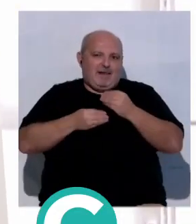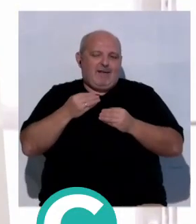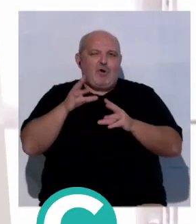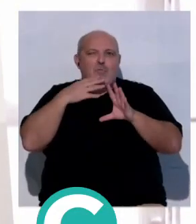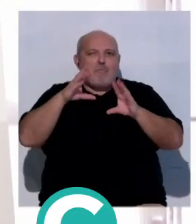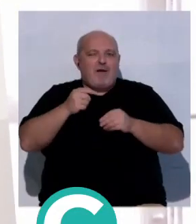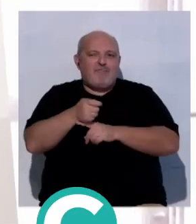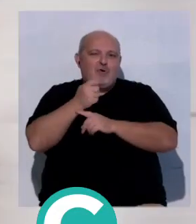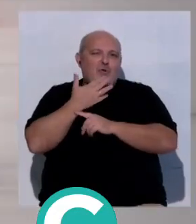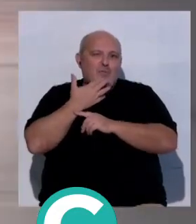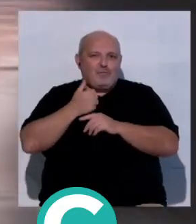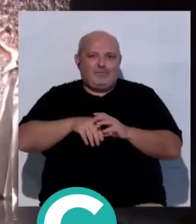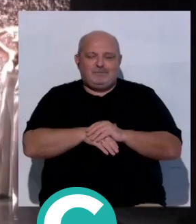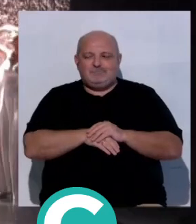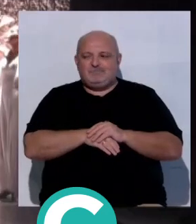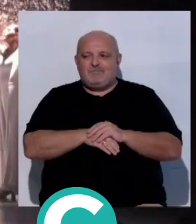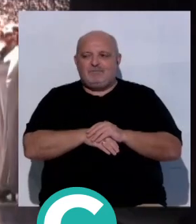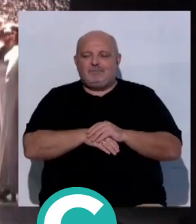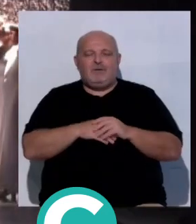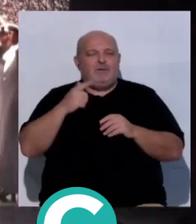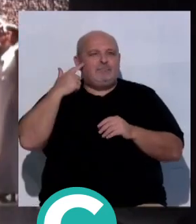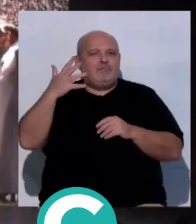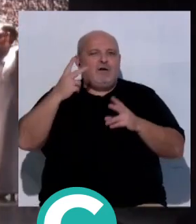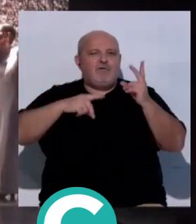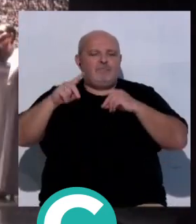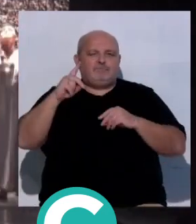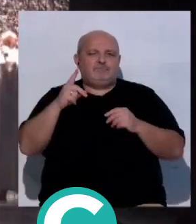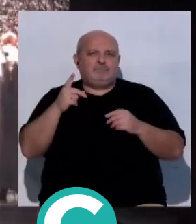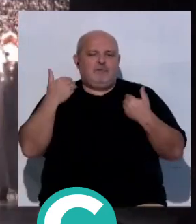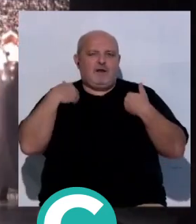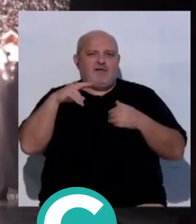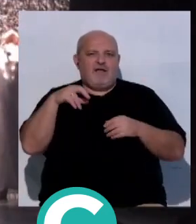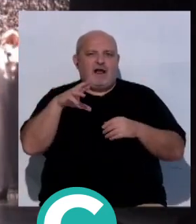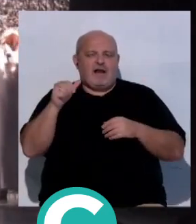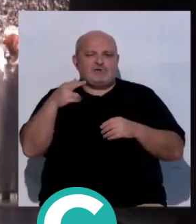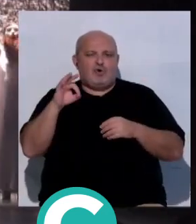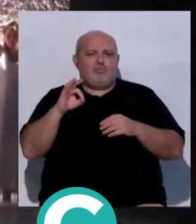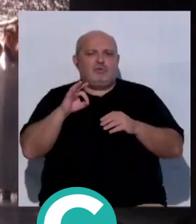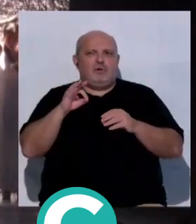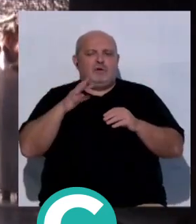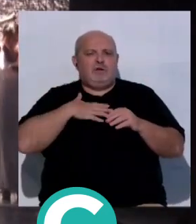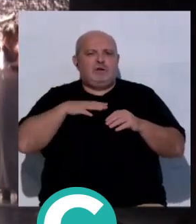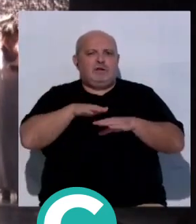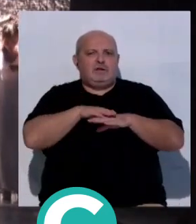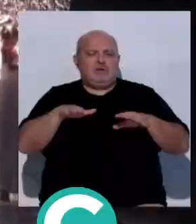incendio la prestigiosa bailadora y coreógrafa Rafaela Carrasco llenó las tablas del falla en